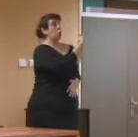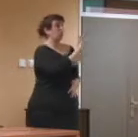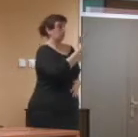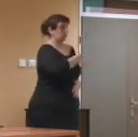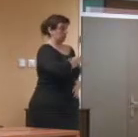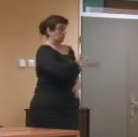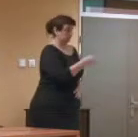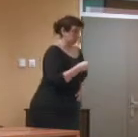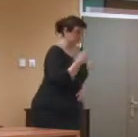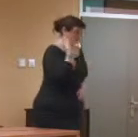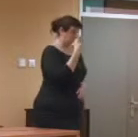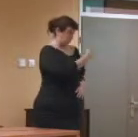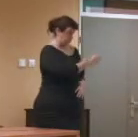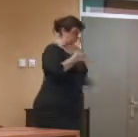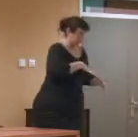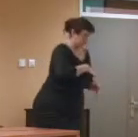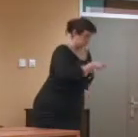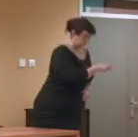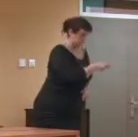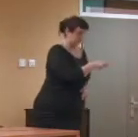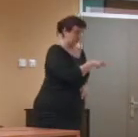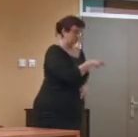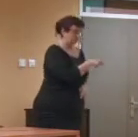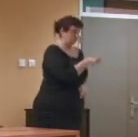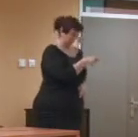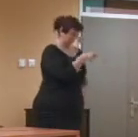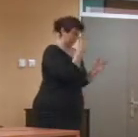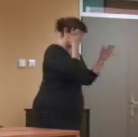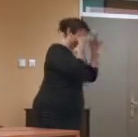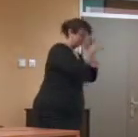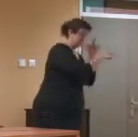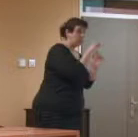una urgencia pueda evacuar. En la visita del Papa se esperaban también